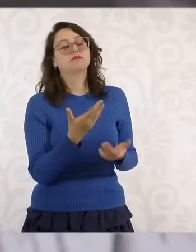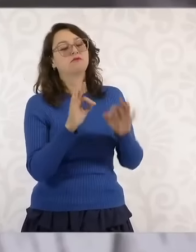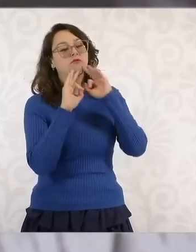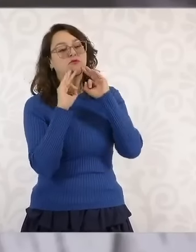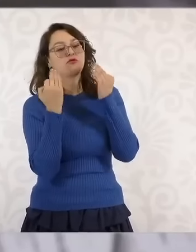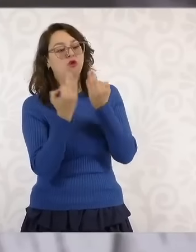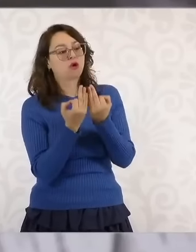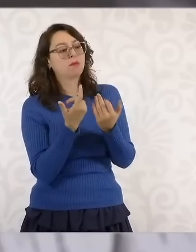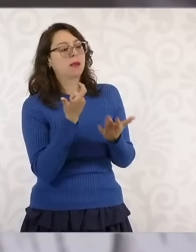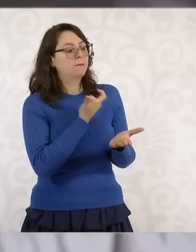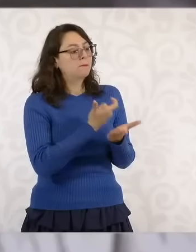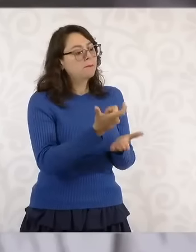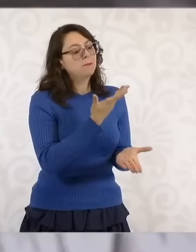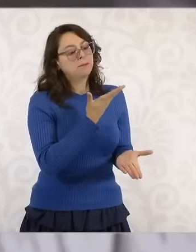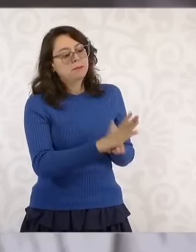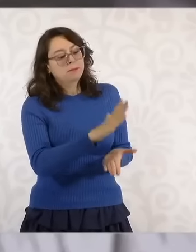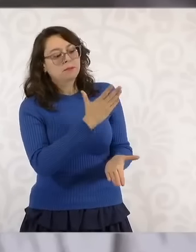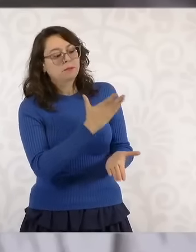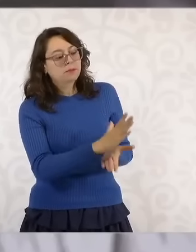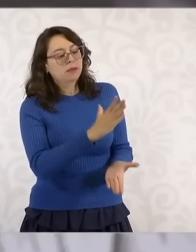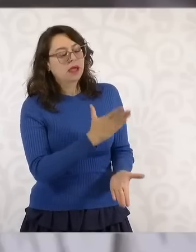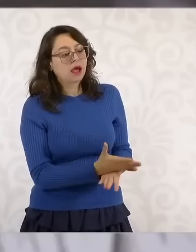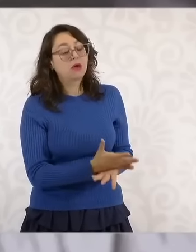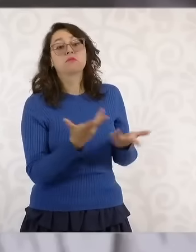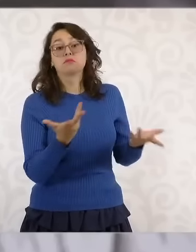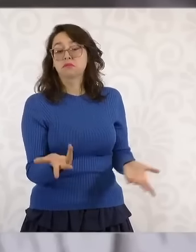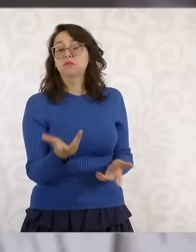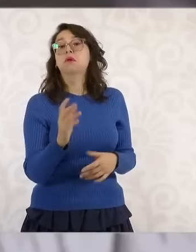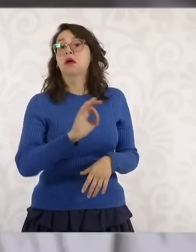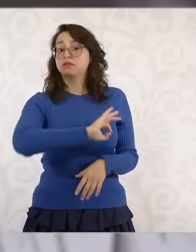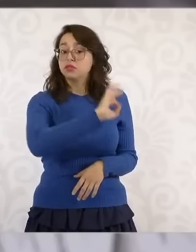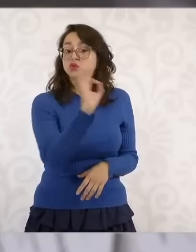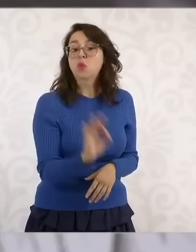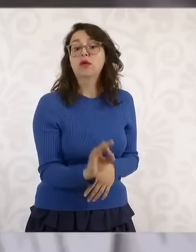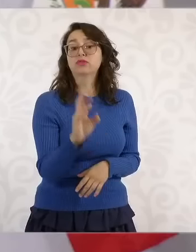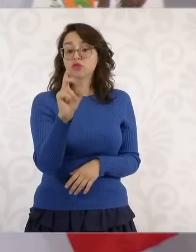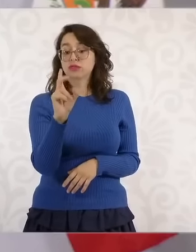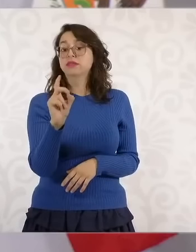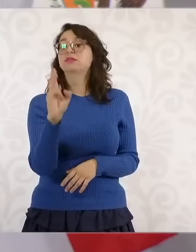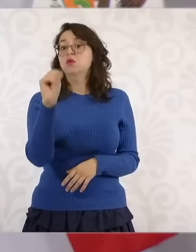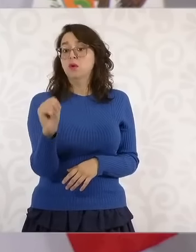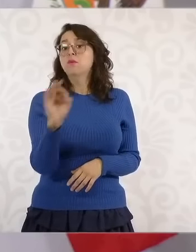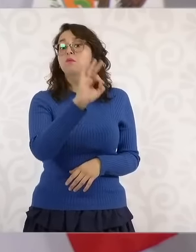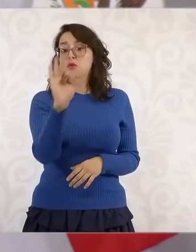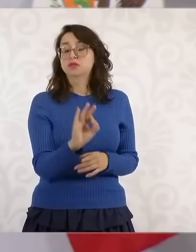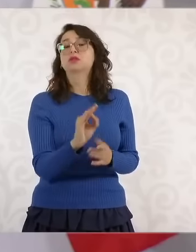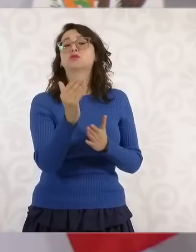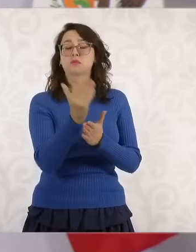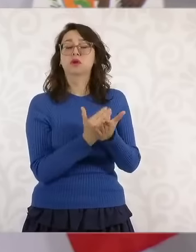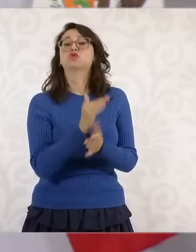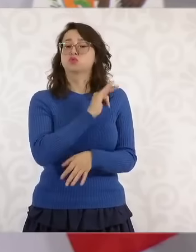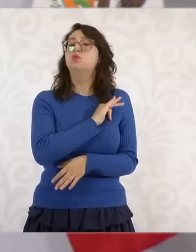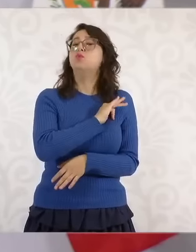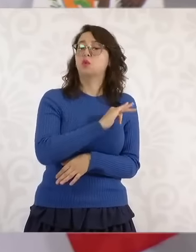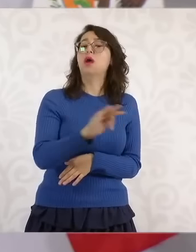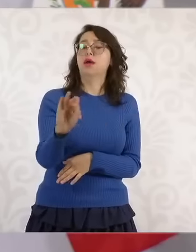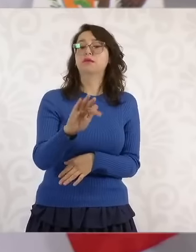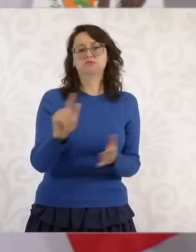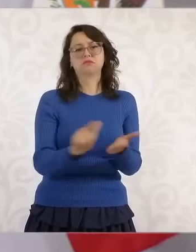ajustes a la baja de hasta 39% conforme a la ley y a las sentencias de los tribunales. Ahora bien,